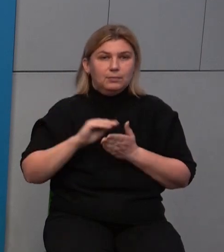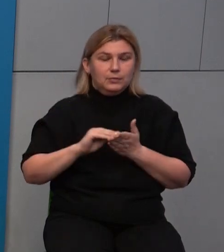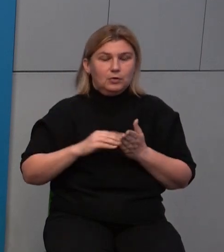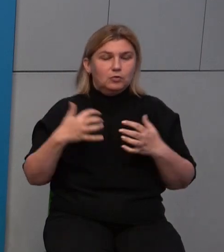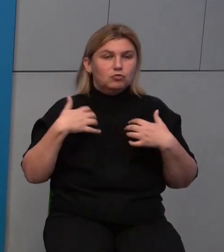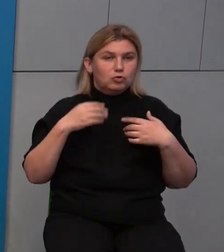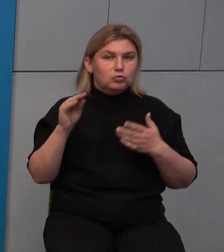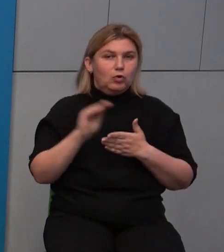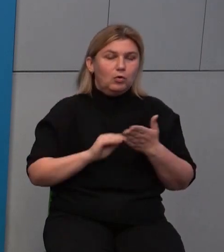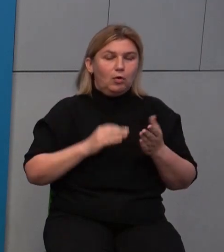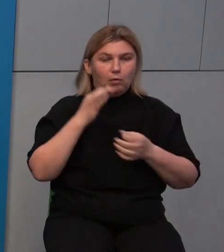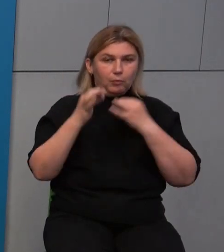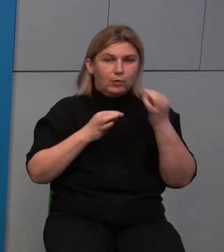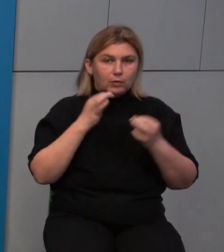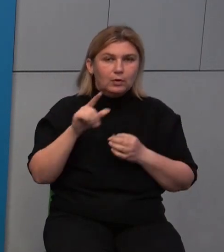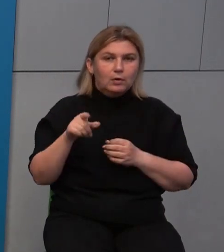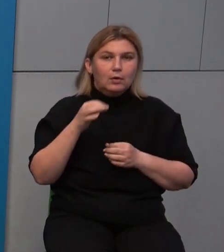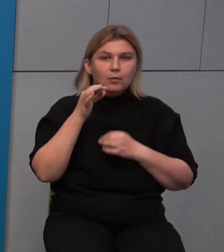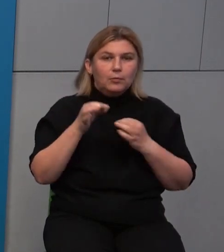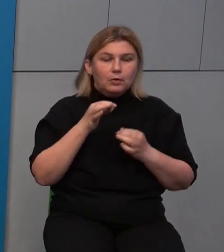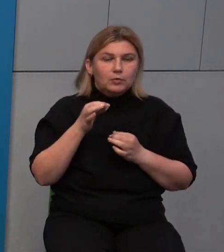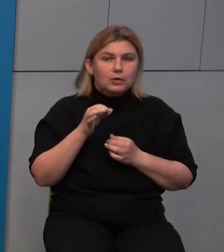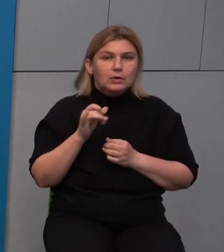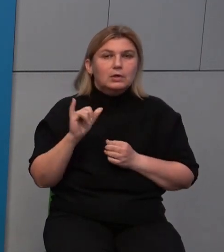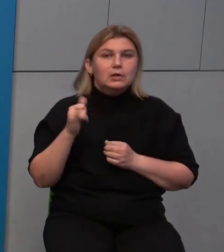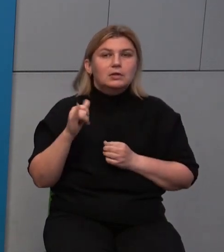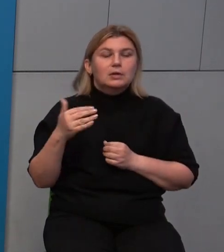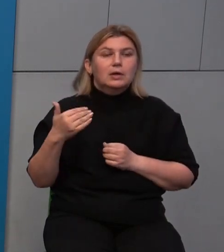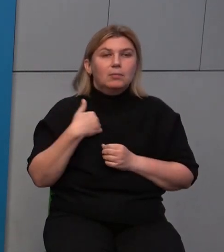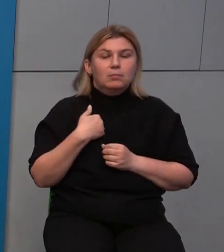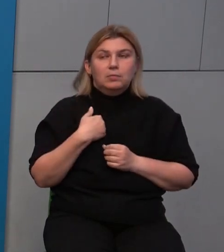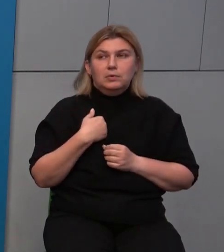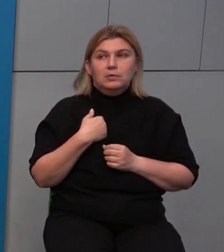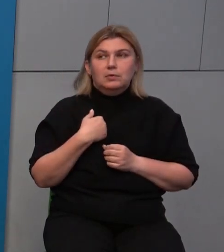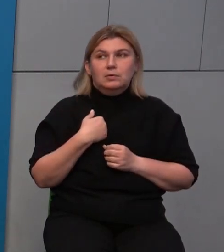w nich opowiada i on opowiadał o tym, jak był po prostu...